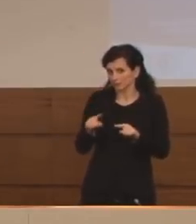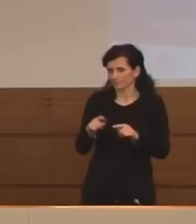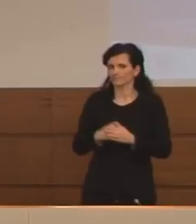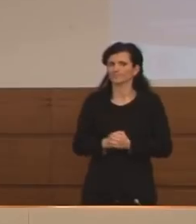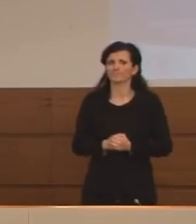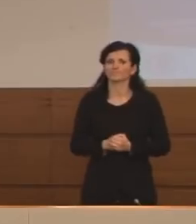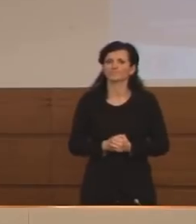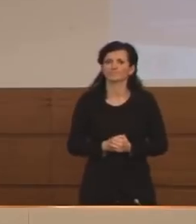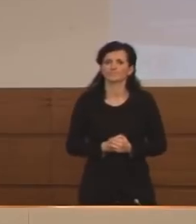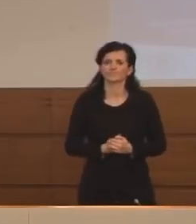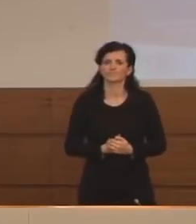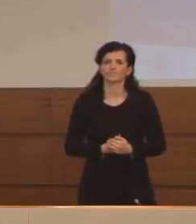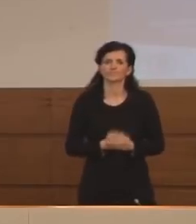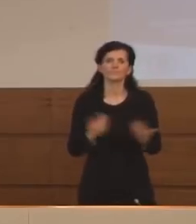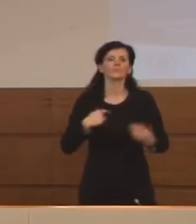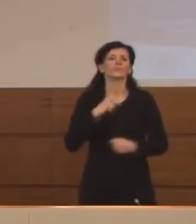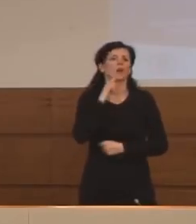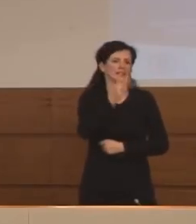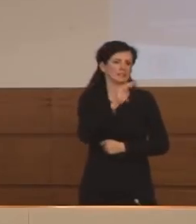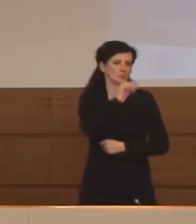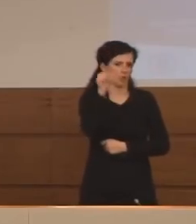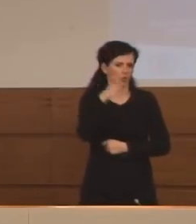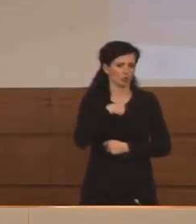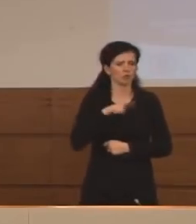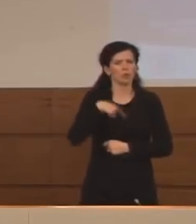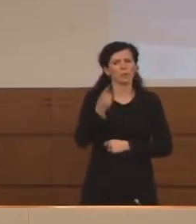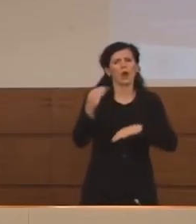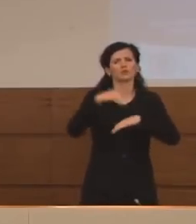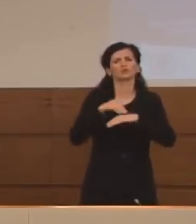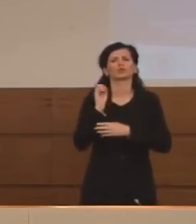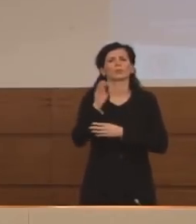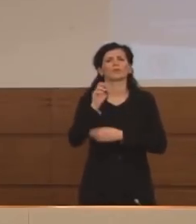Allora, rispondo prima io e poi il Professor Rezza.